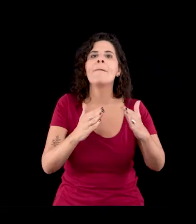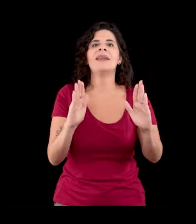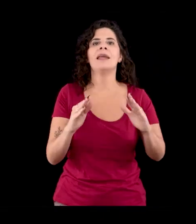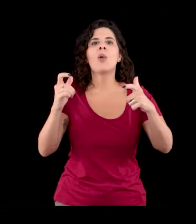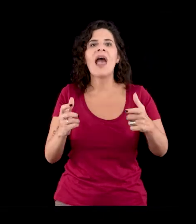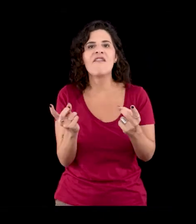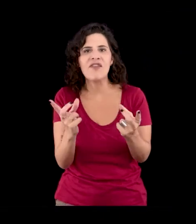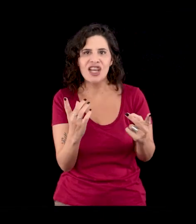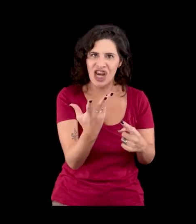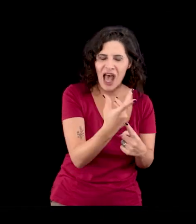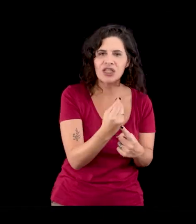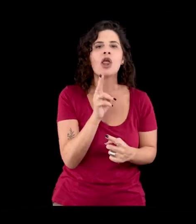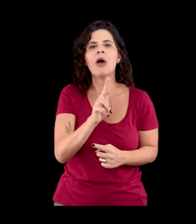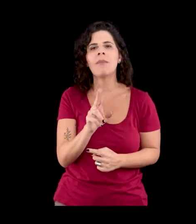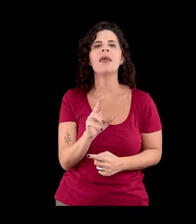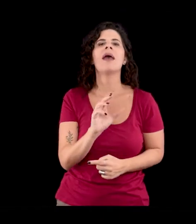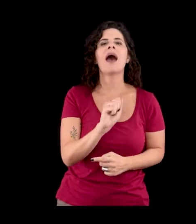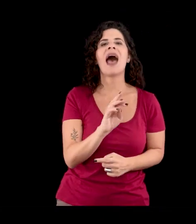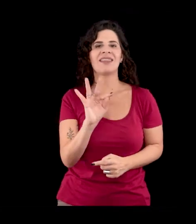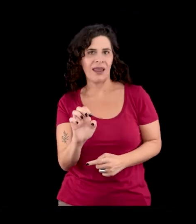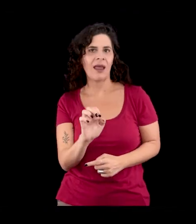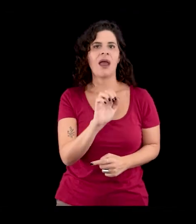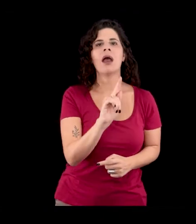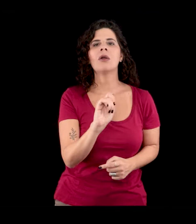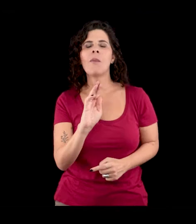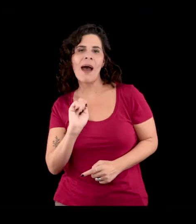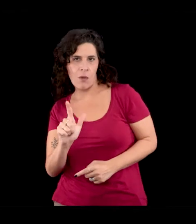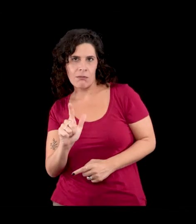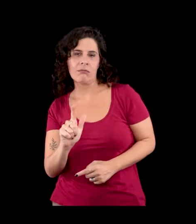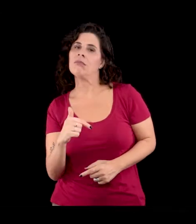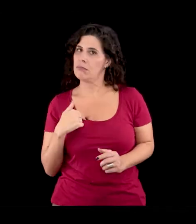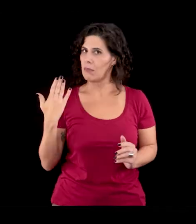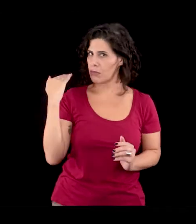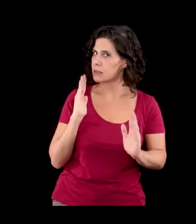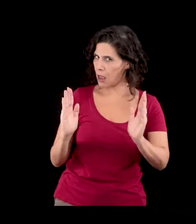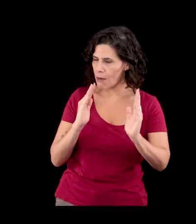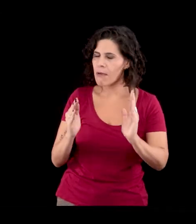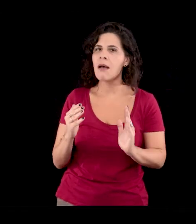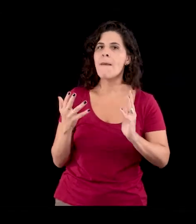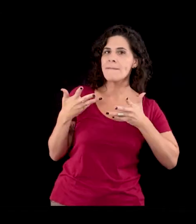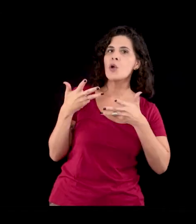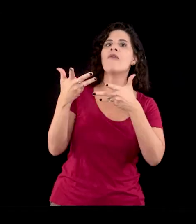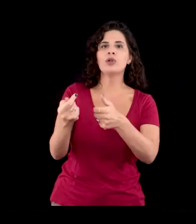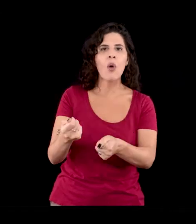chamada Arte Global, aqui em São Paulo, e nessa época resolveram me convidar